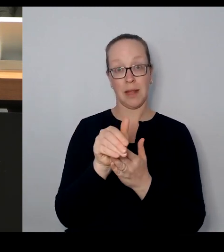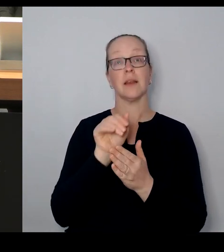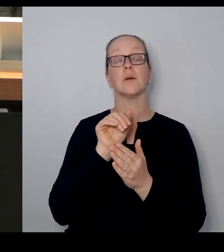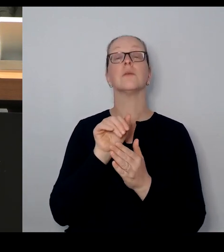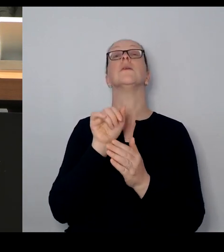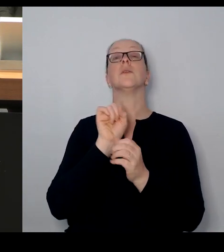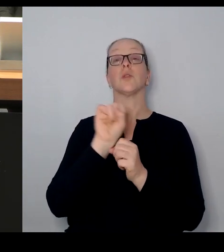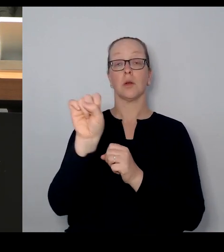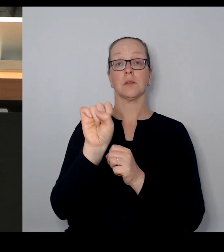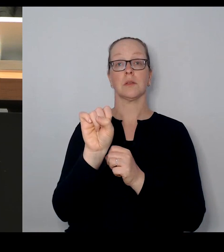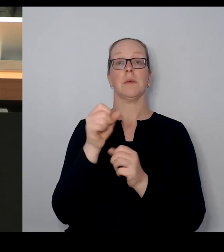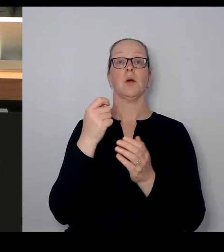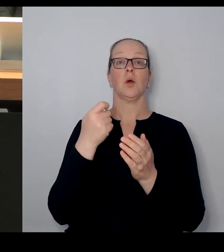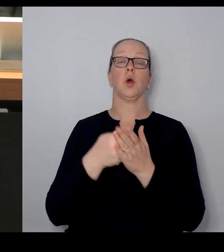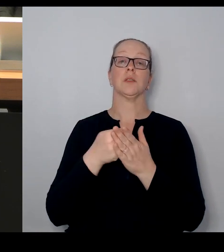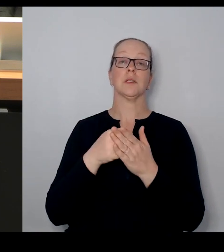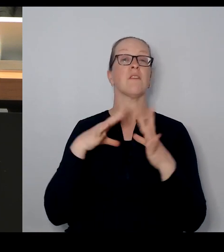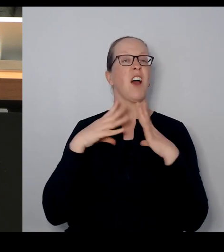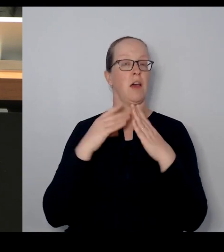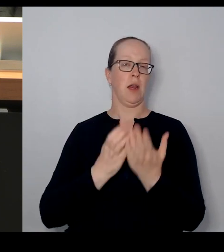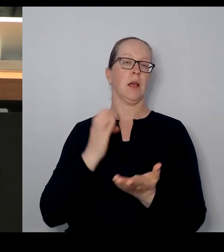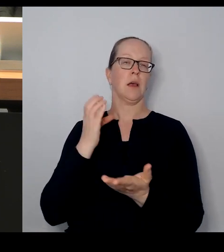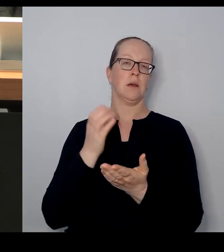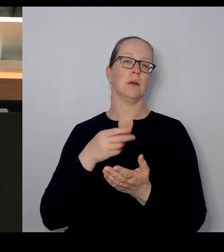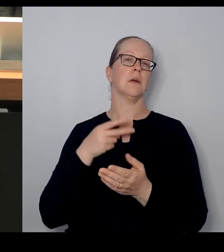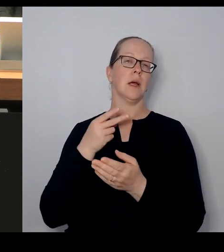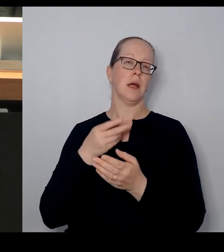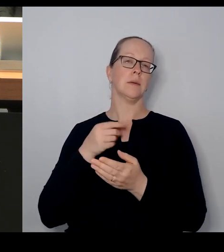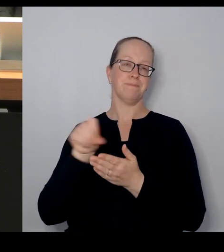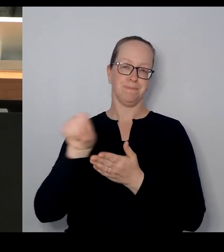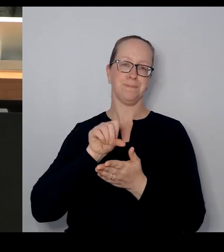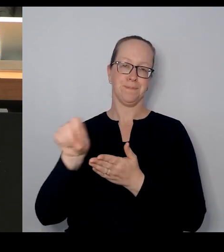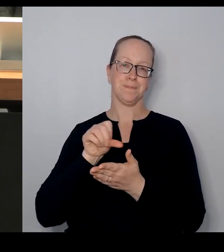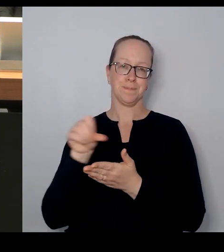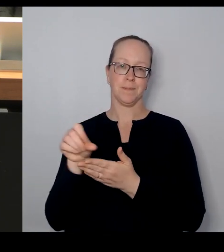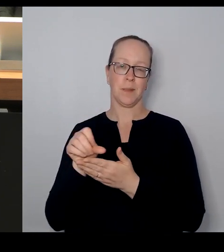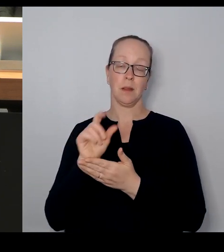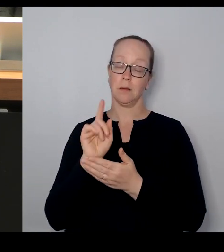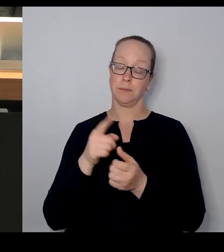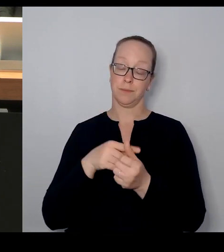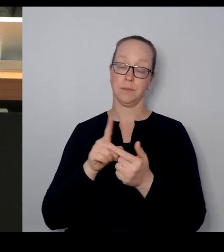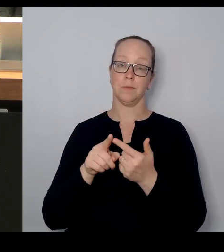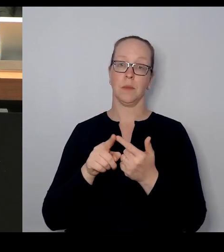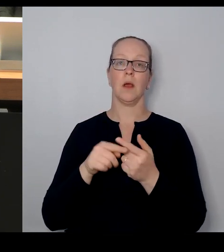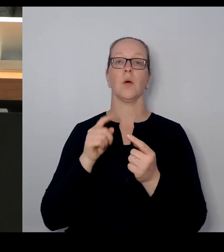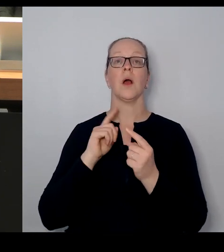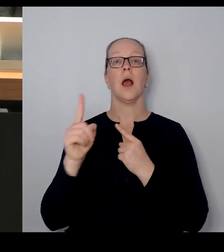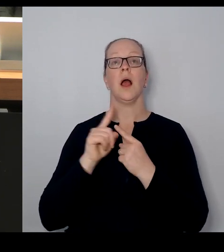sorgt, dass die ambulanten Pflegedienste bei Bedarf auch Abschlagszahlungen erhalten können, so dass man nicht